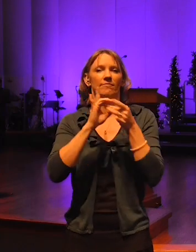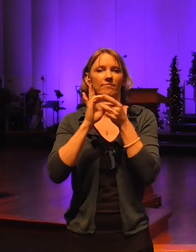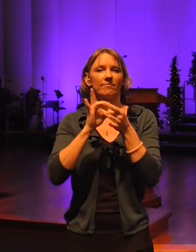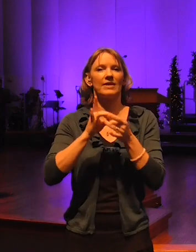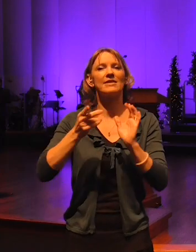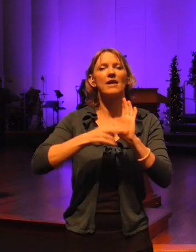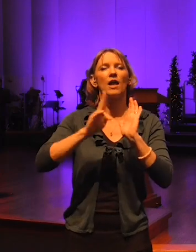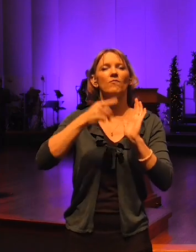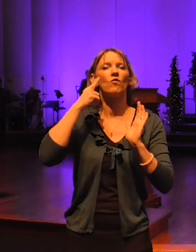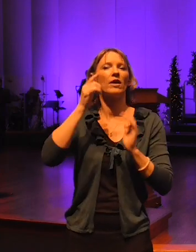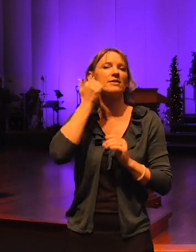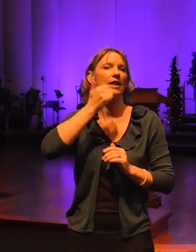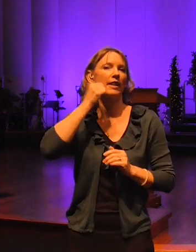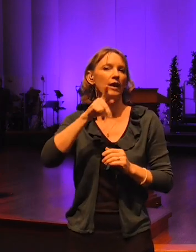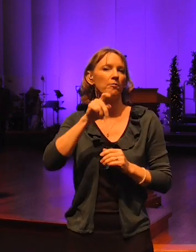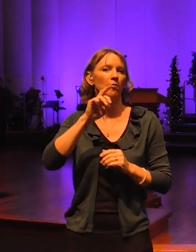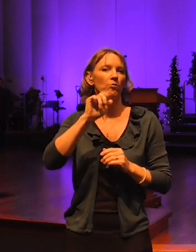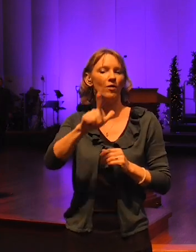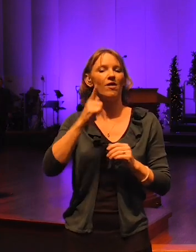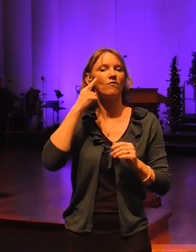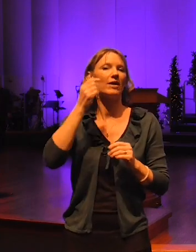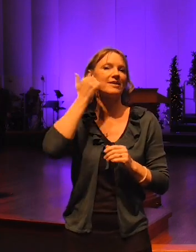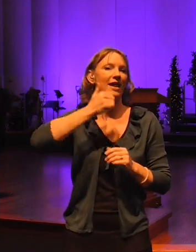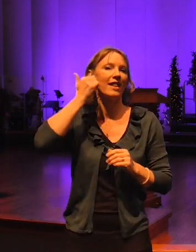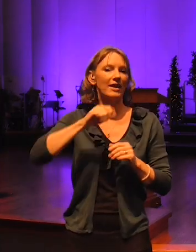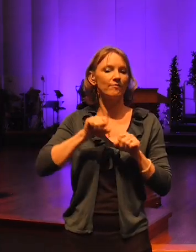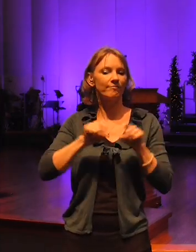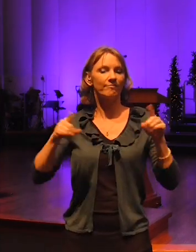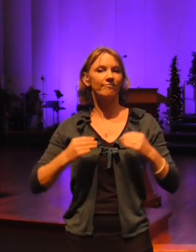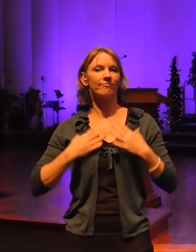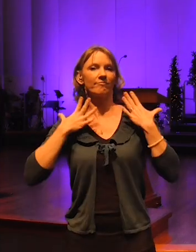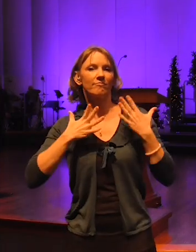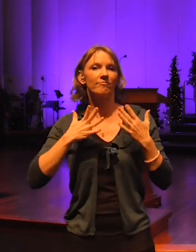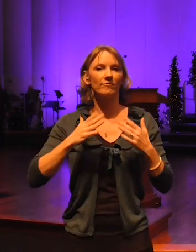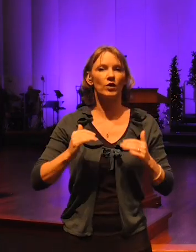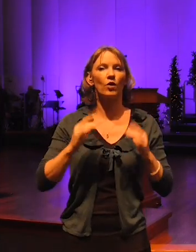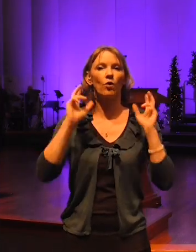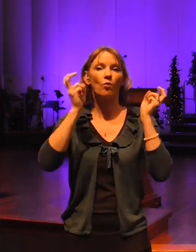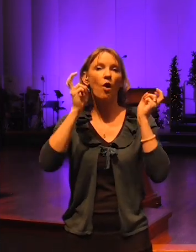una dosis de inspiración a través de citas inspiradoras enviadas a su bandeja de entrada todos los días